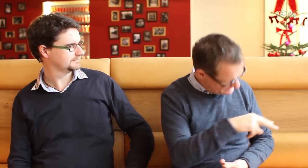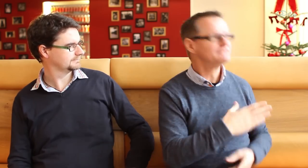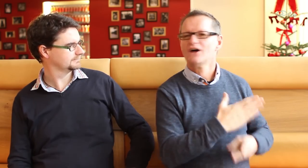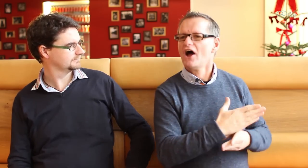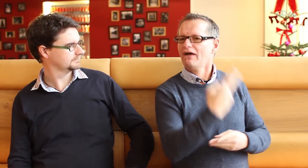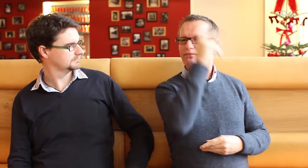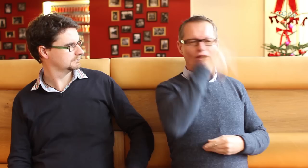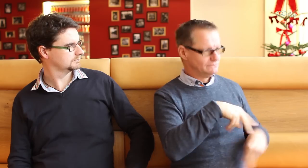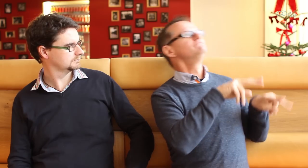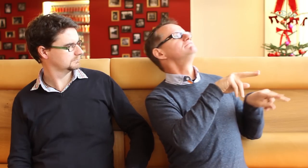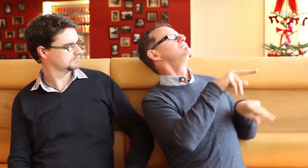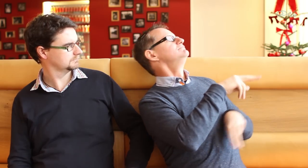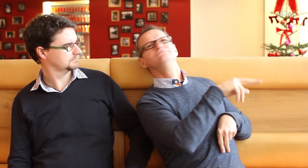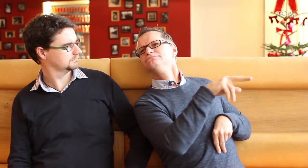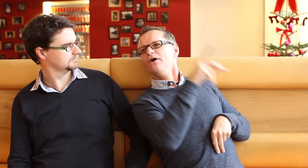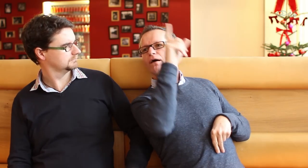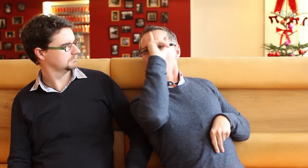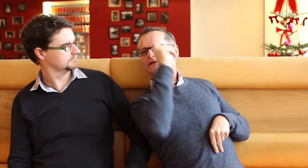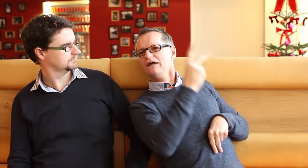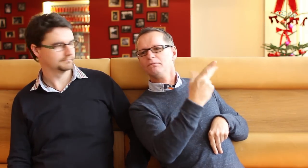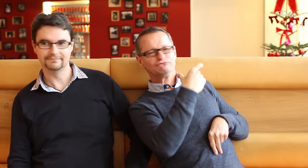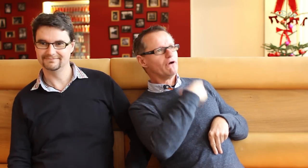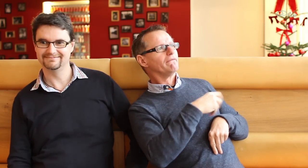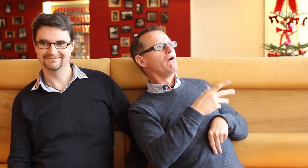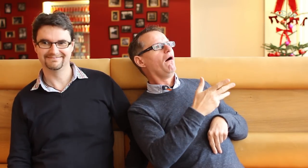Aber ich hatte doch ein merkwürdiges Gefühl und war auch neugierig. Ich drehte mich um und da stand schon ein Polizist direkt vor mir.